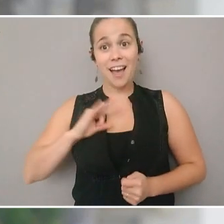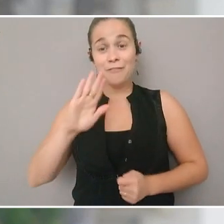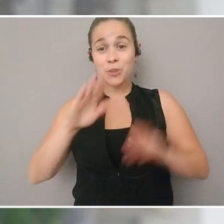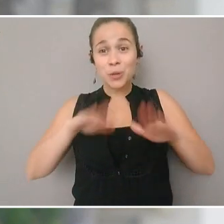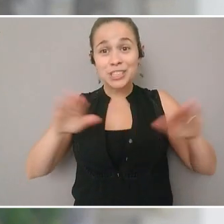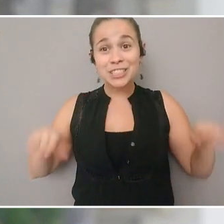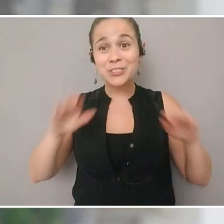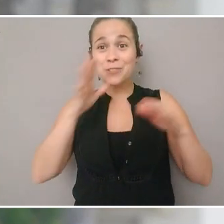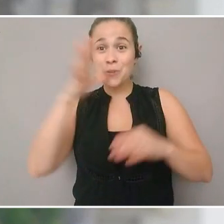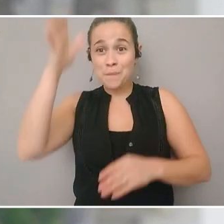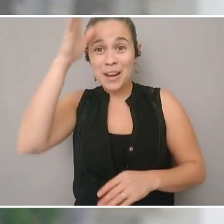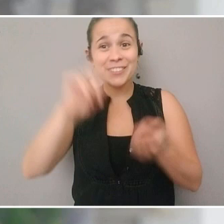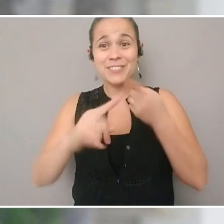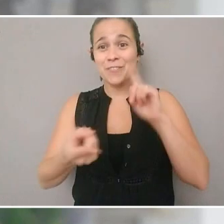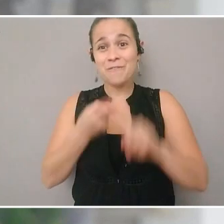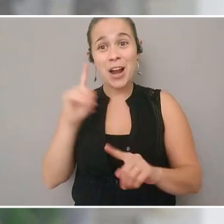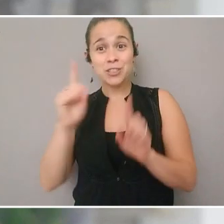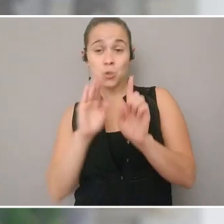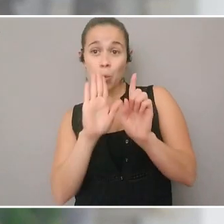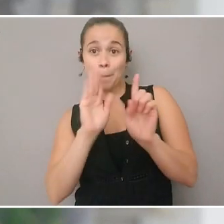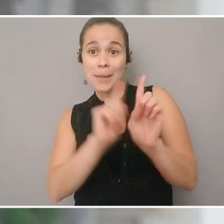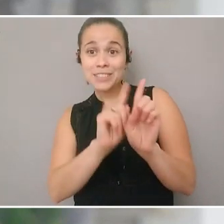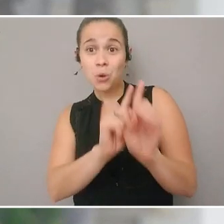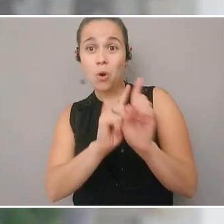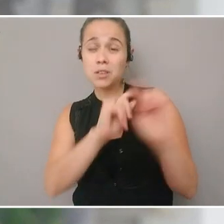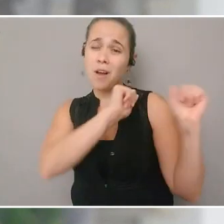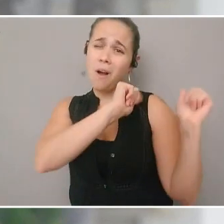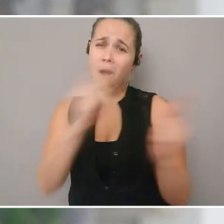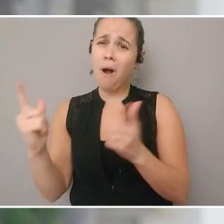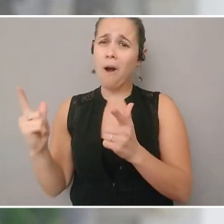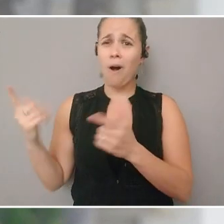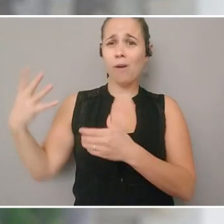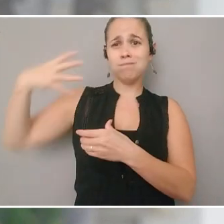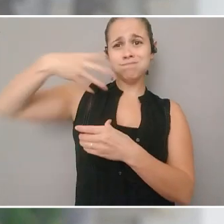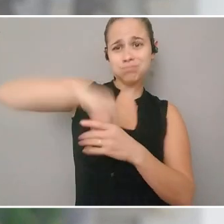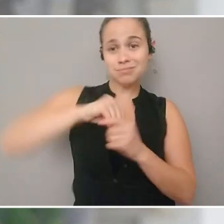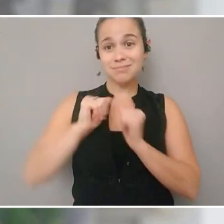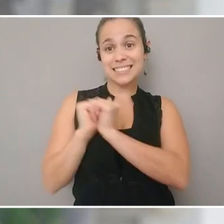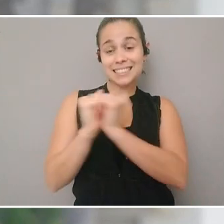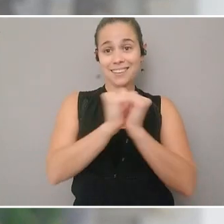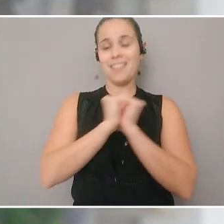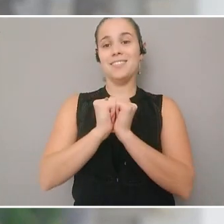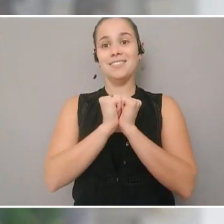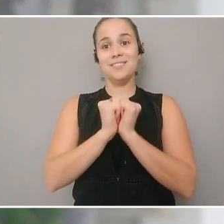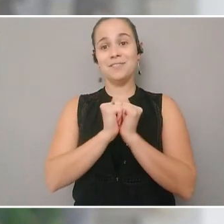tus amigos, tus mentores. Todos ellos